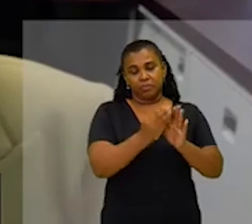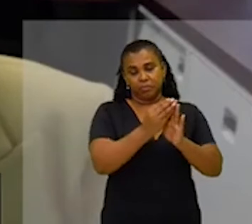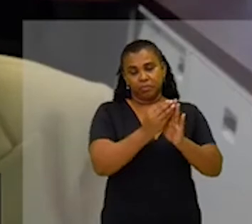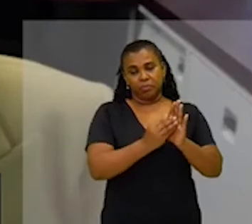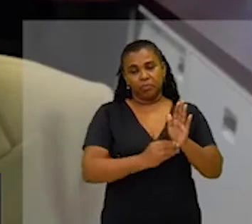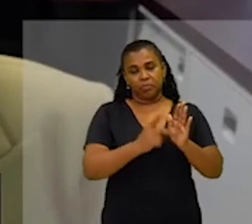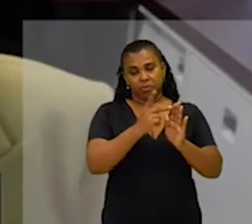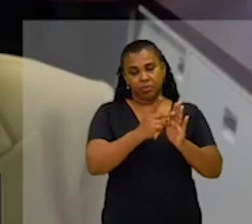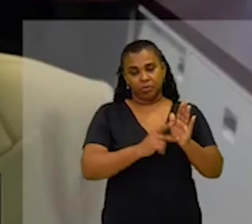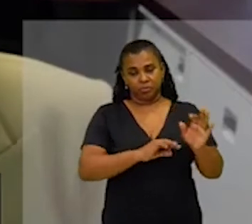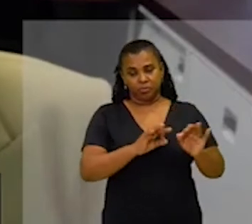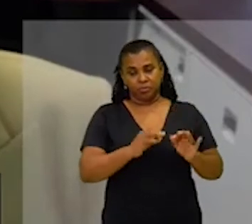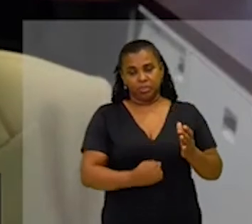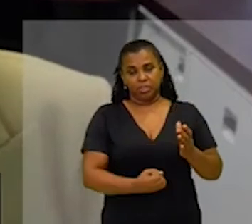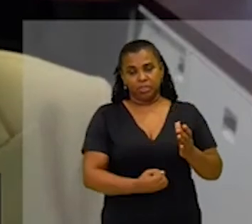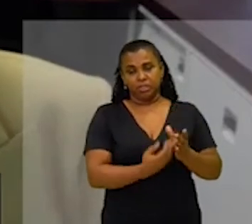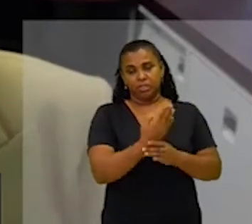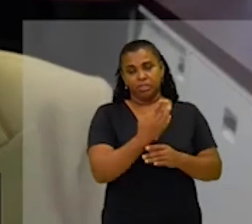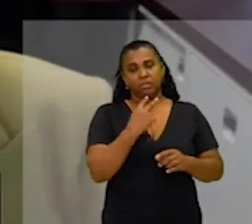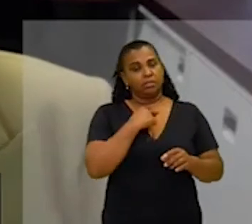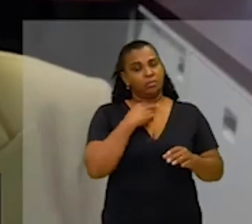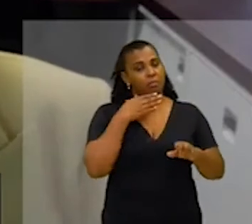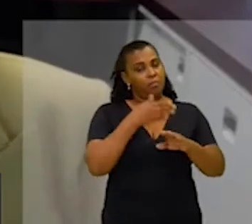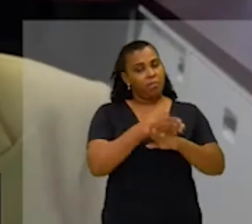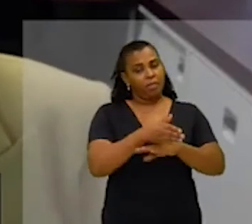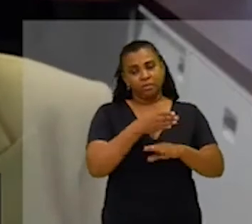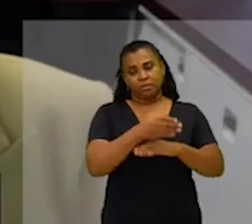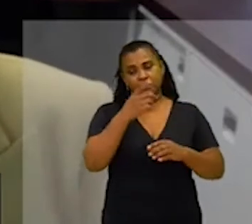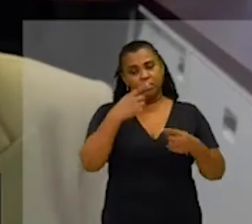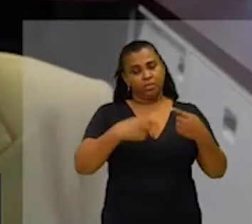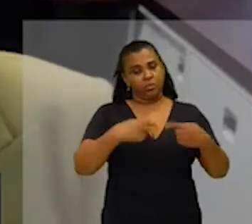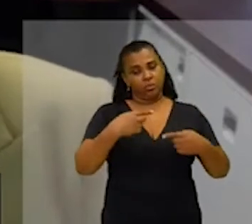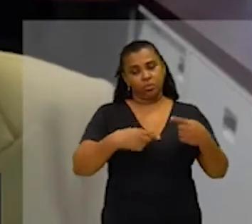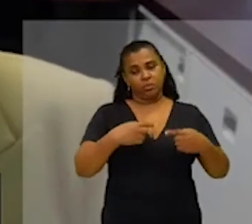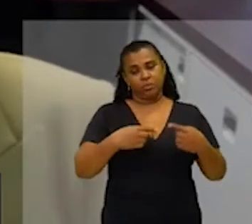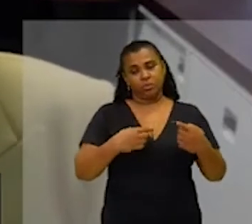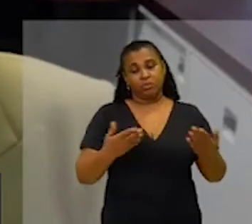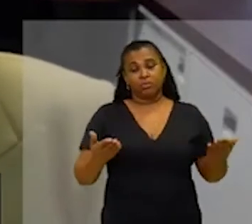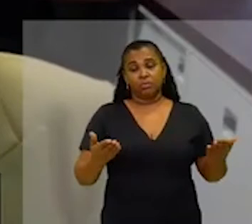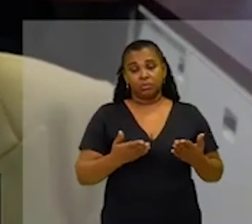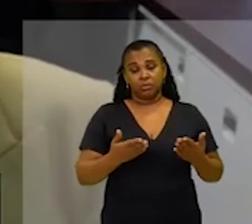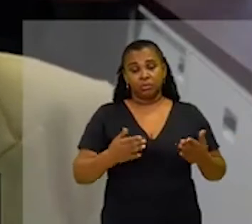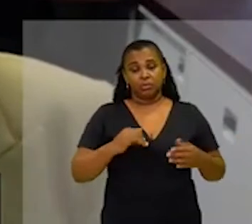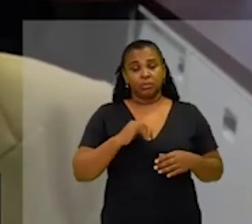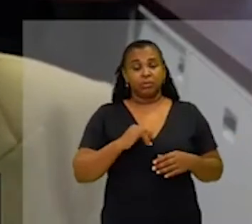depois dessas opção seria uma ferramenta Inclusive acho muito proveitosa caso o código eleitoral seja